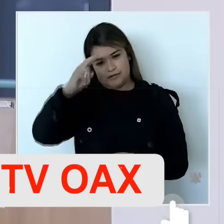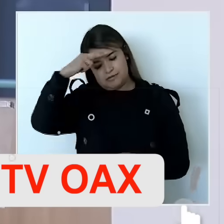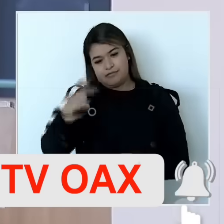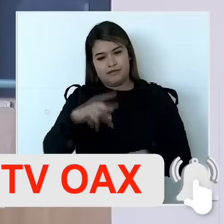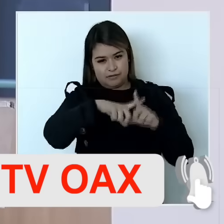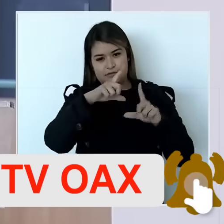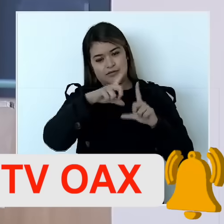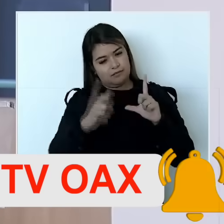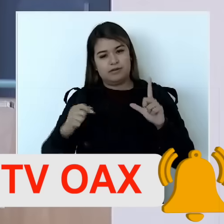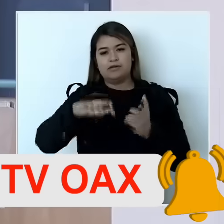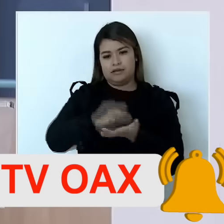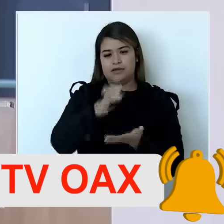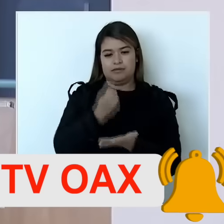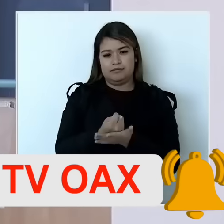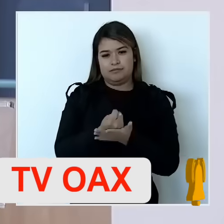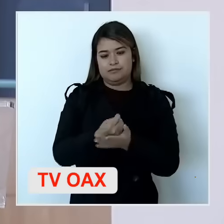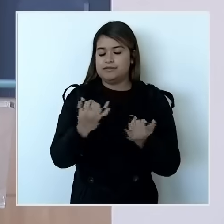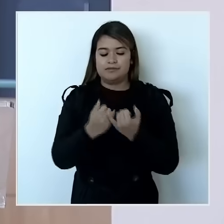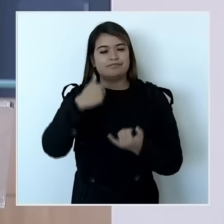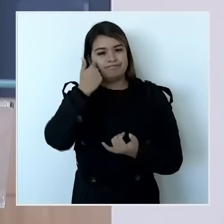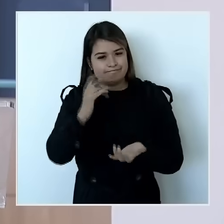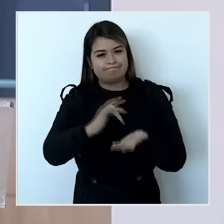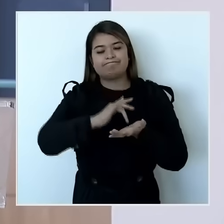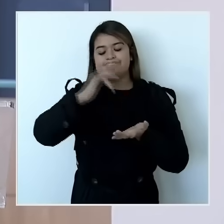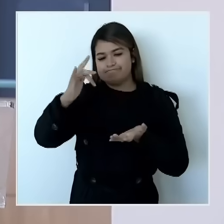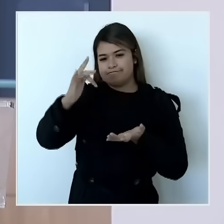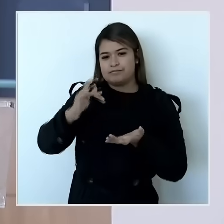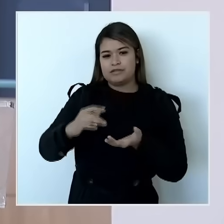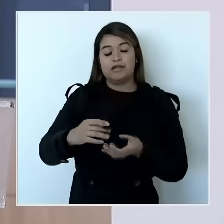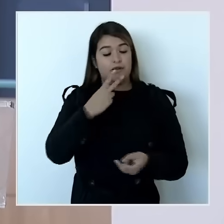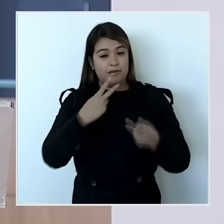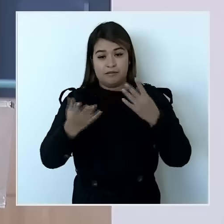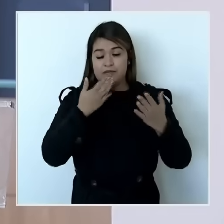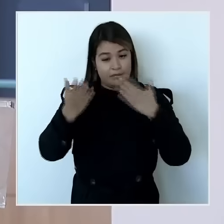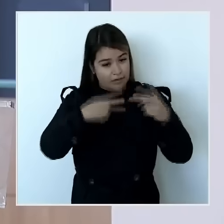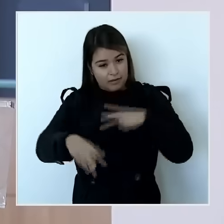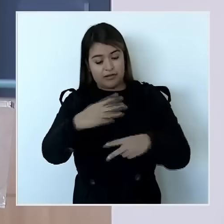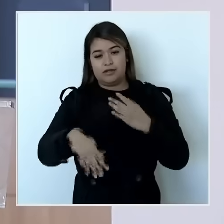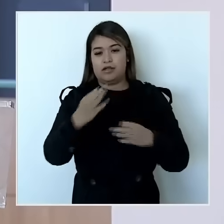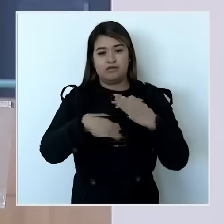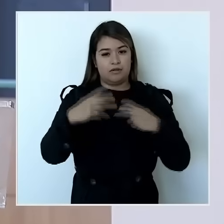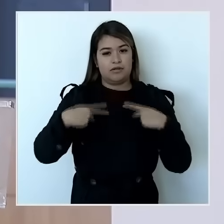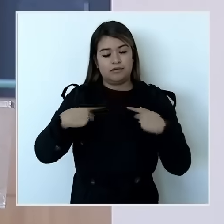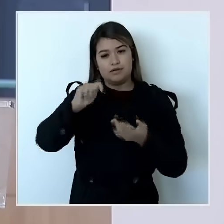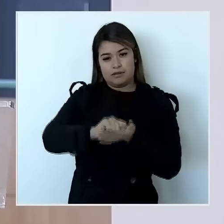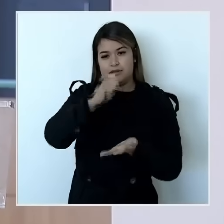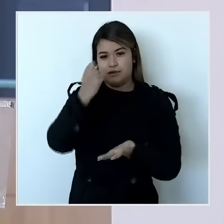Quiero en primer lugar expresar el mensaje de bienvenida a esta comunidad tamaulipeca, a las